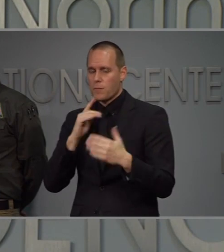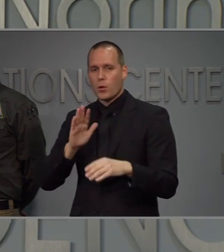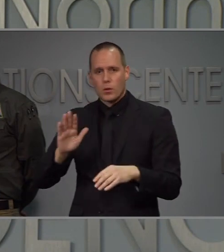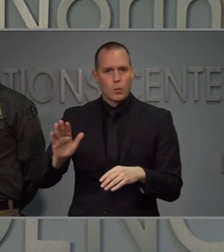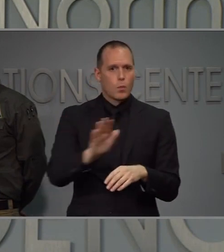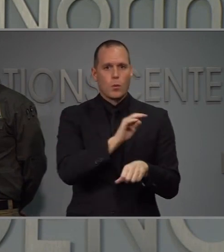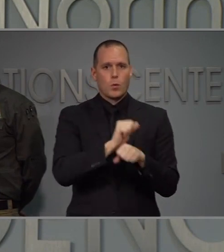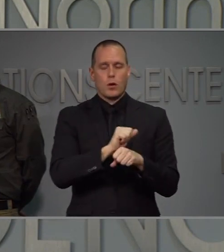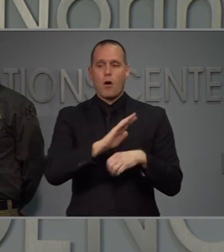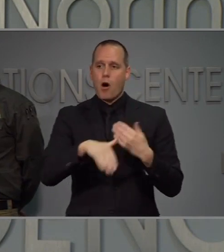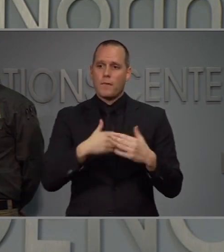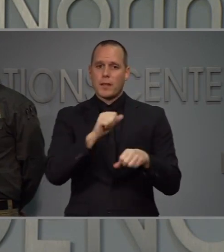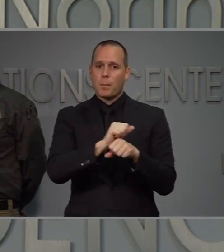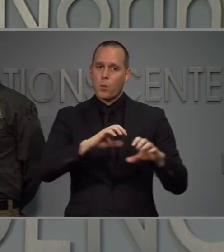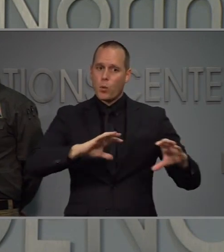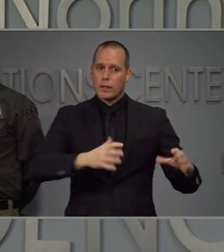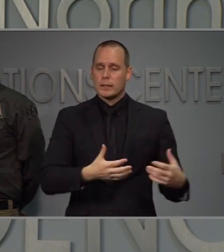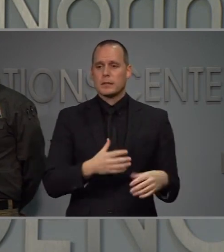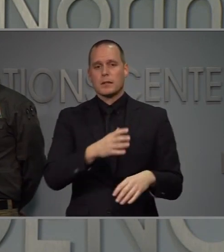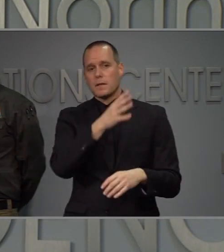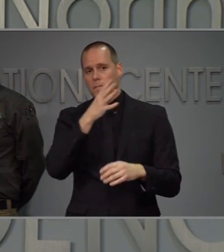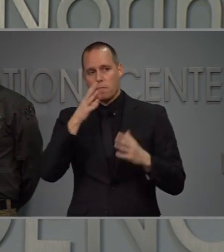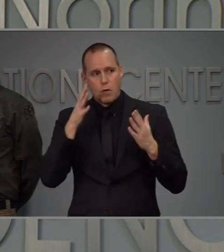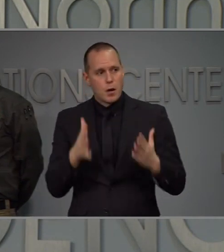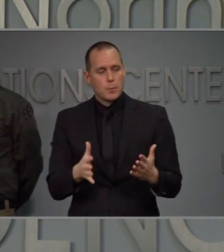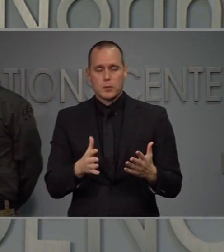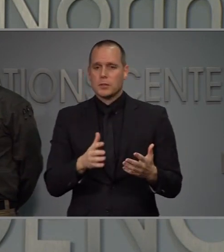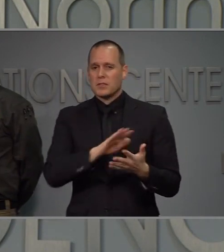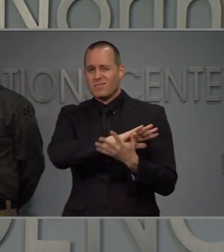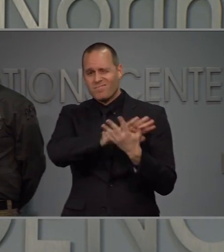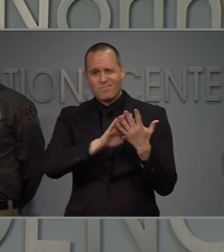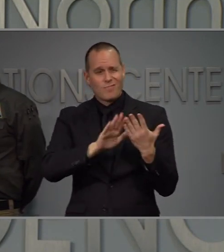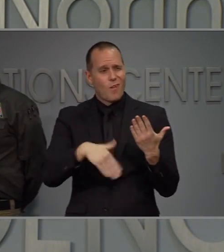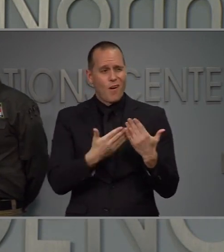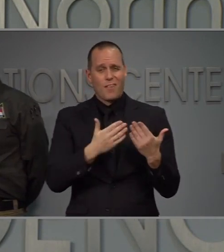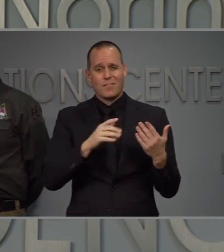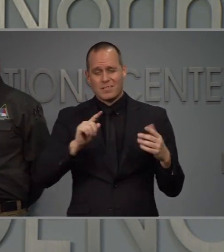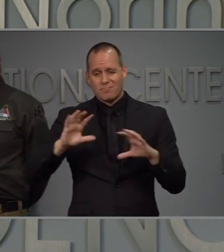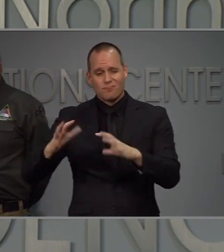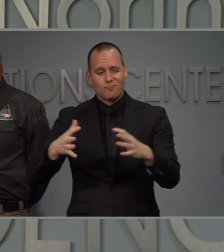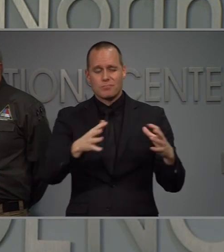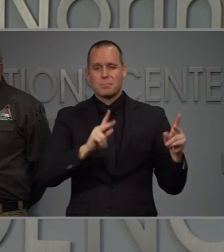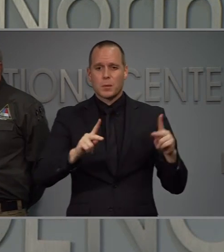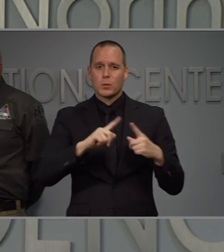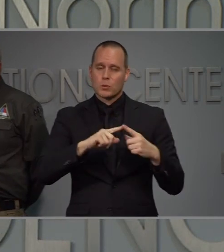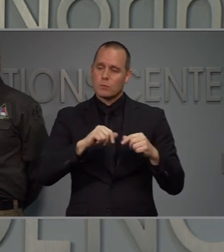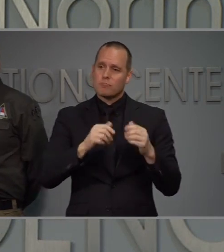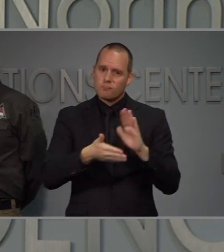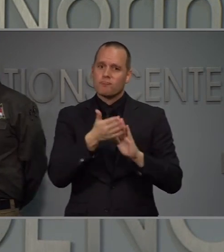Para poder tener alimentos. Y esta cadena, Esti firme agradecemos mucho a todos estos empleados y todas las compañías